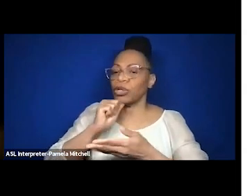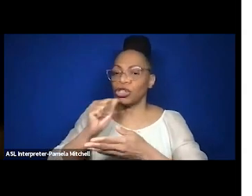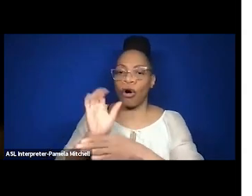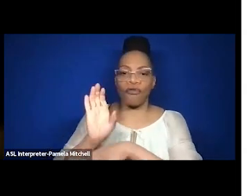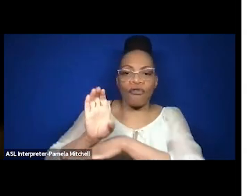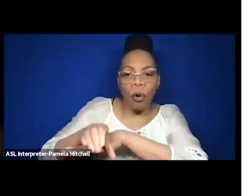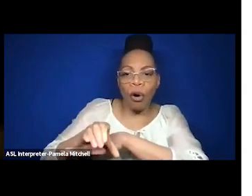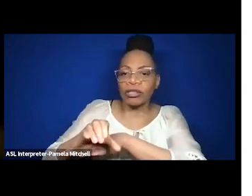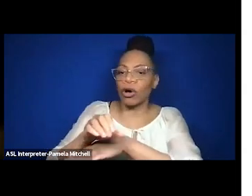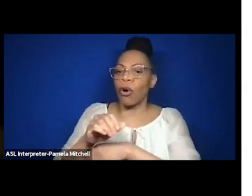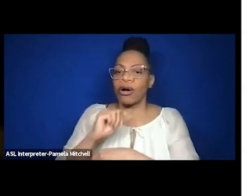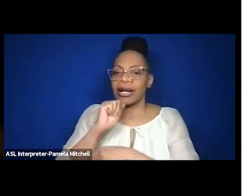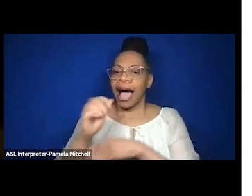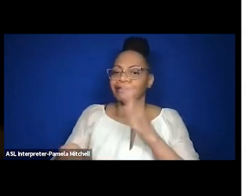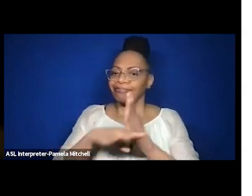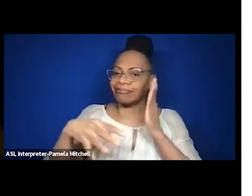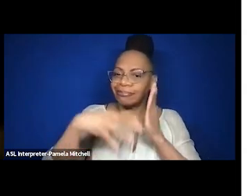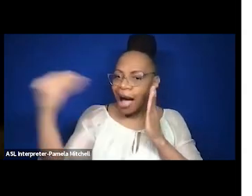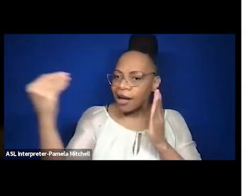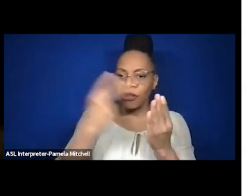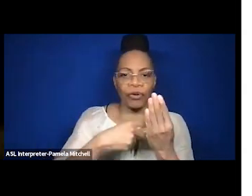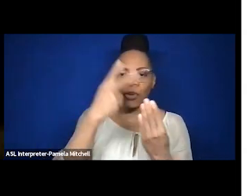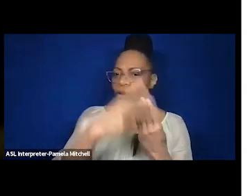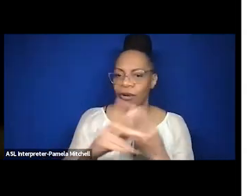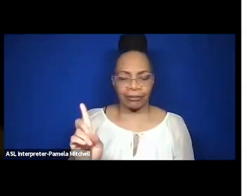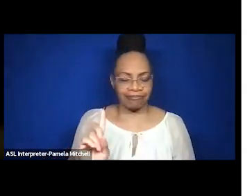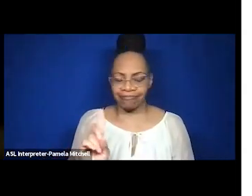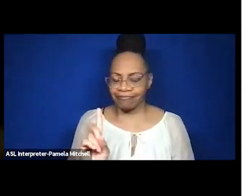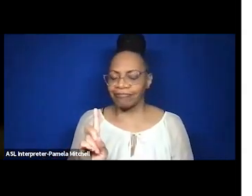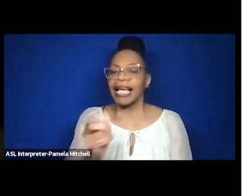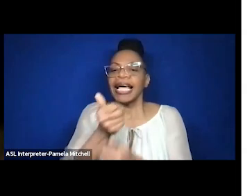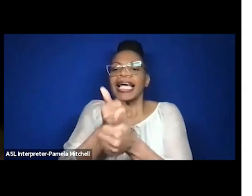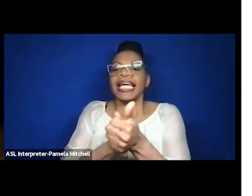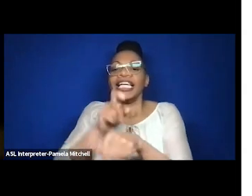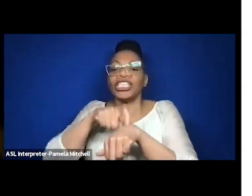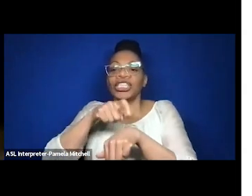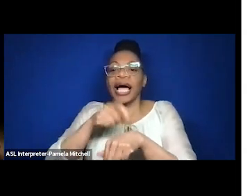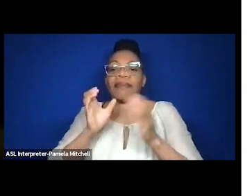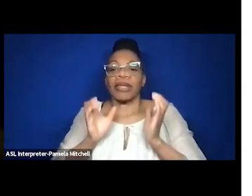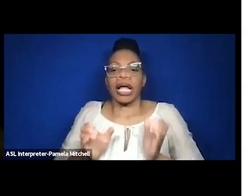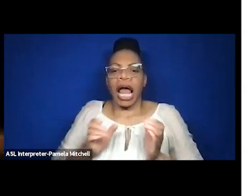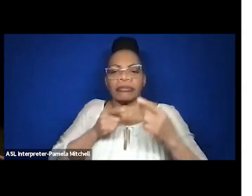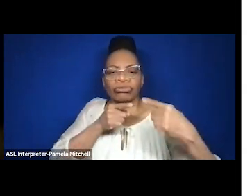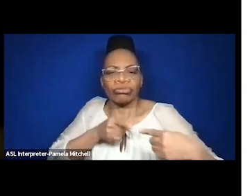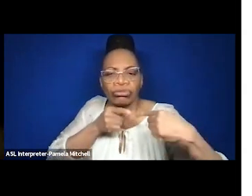y aún así estoy dispuesta a SOAR con ellos. Y cada vez que el cliente lucha o falla, como decimos,